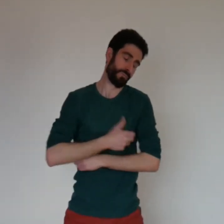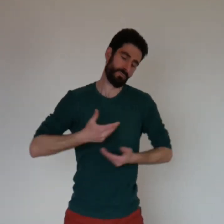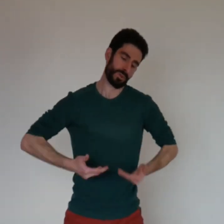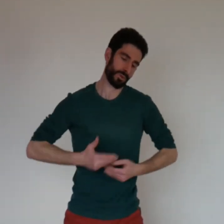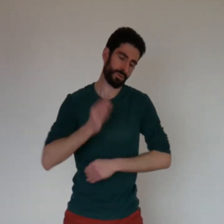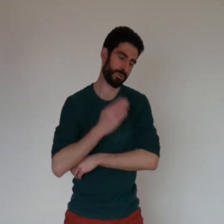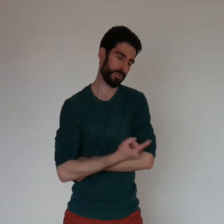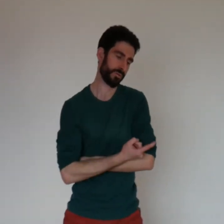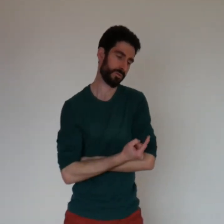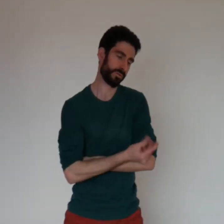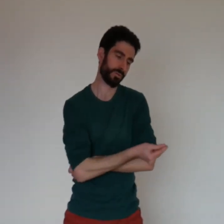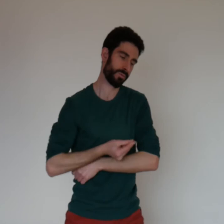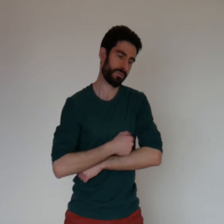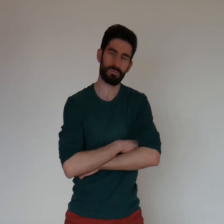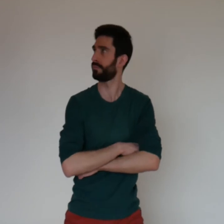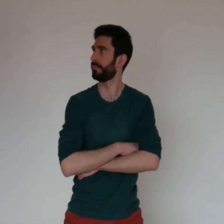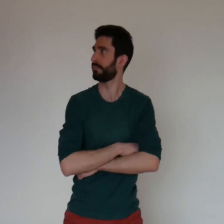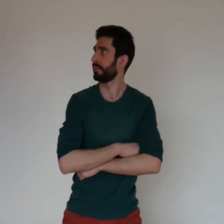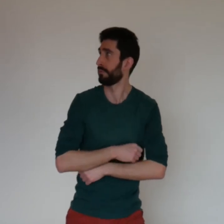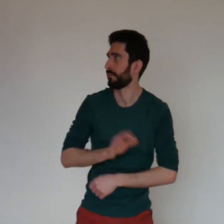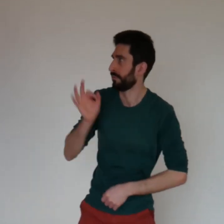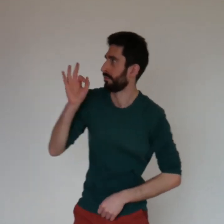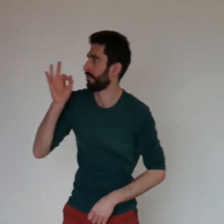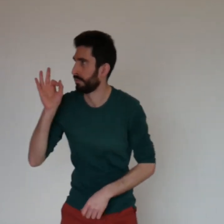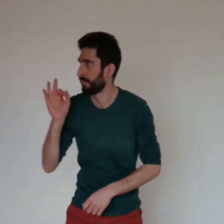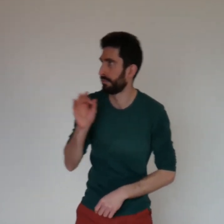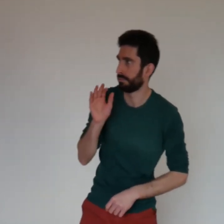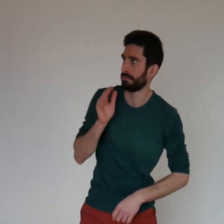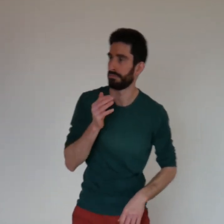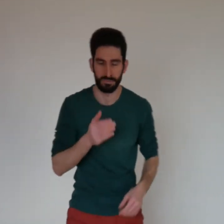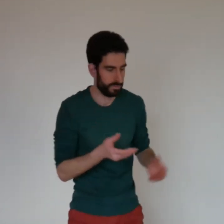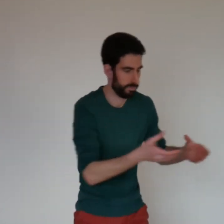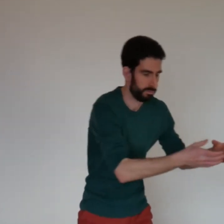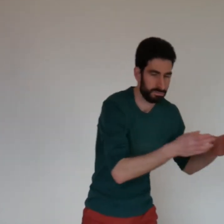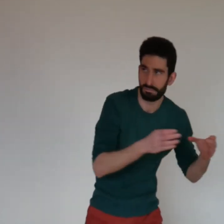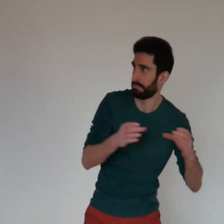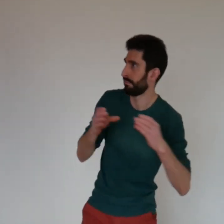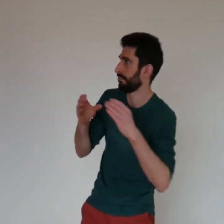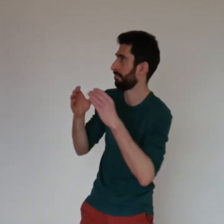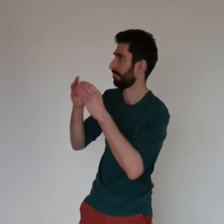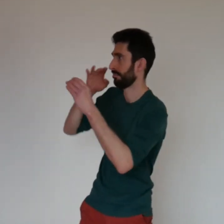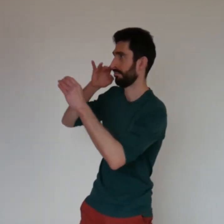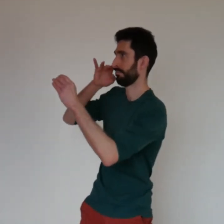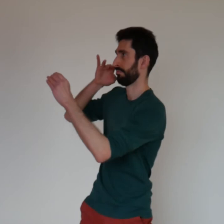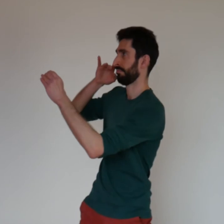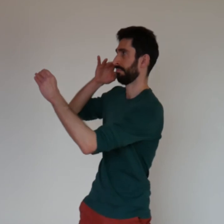C'est maintenant que j'en ai besoin. Rends le moi. Oui... Tiens... *Larme à l'oeil*